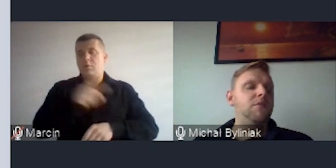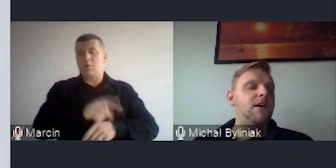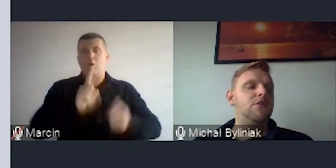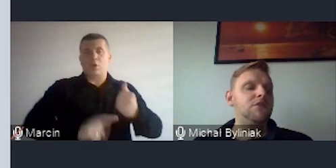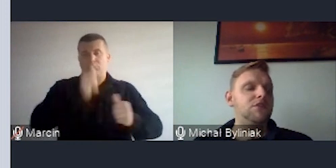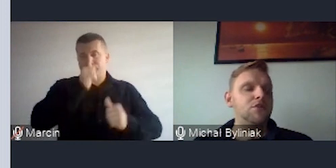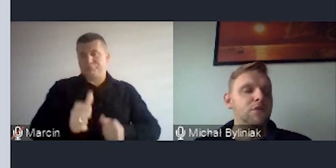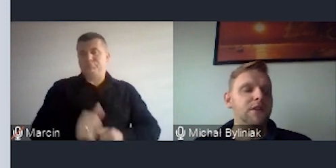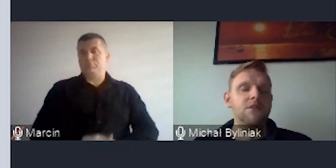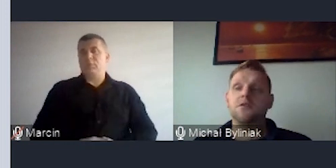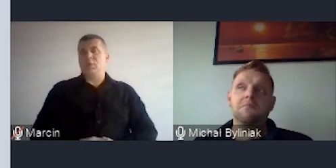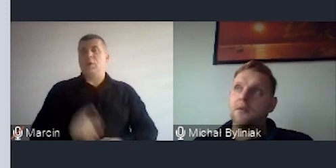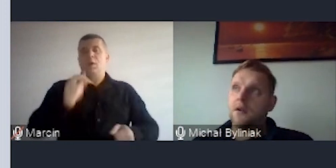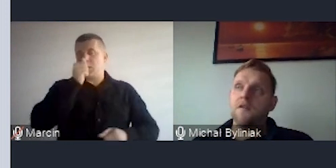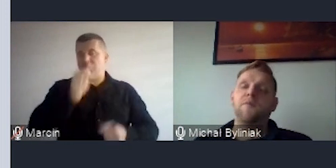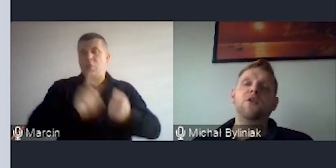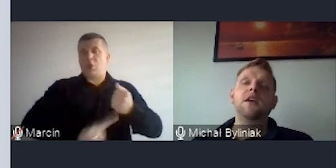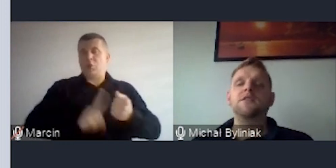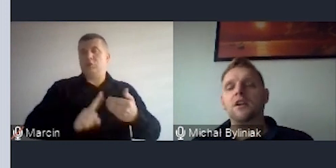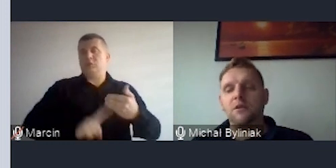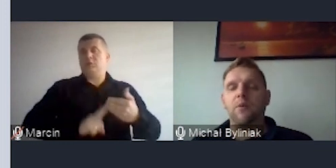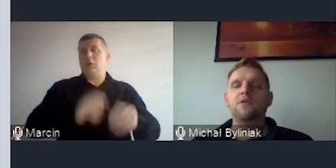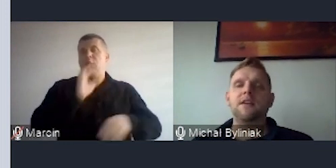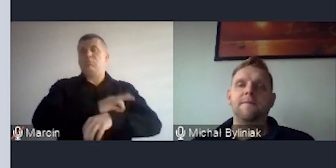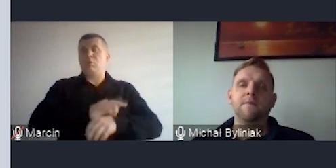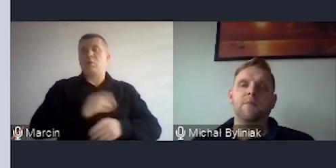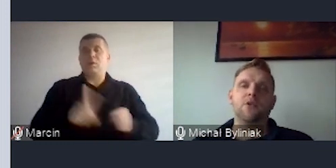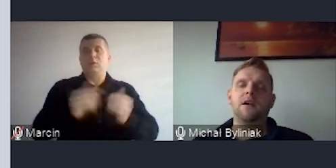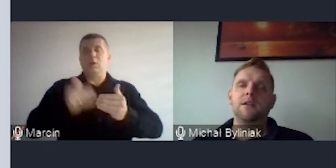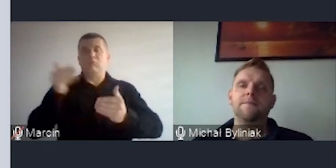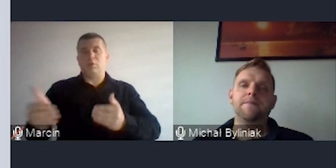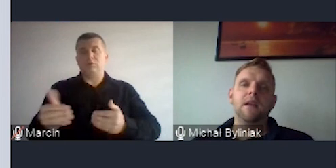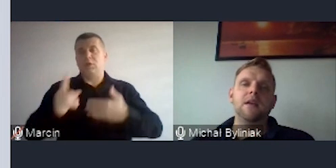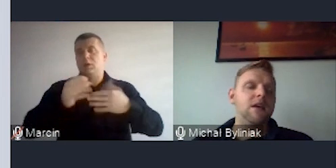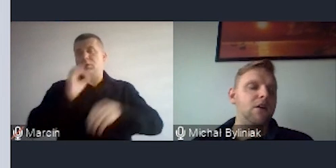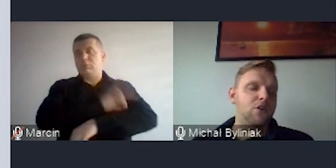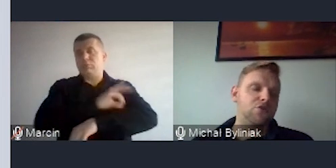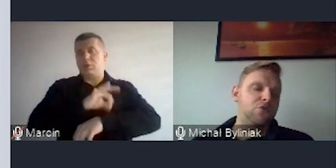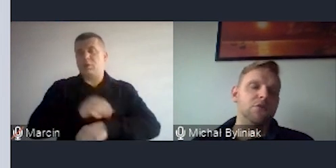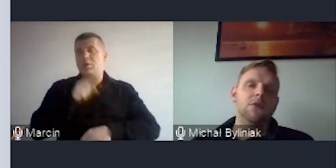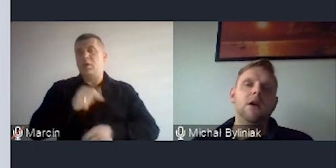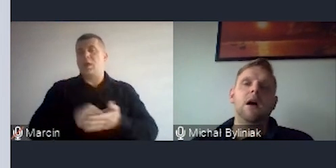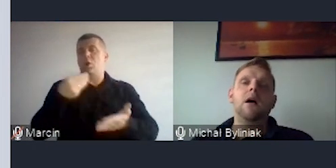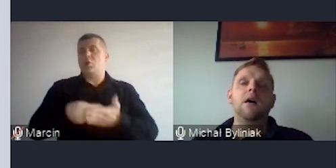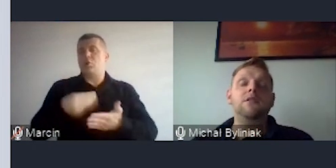nie mogę go rozliczyć również w projekcie i poza projektem, jako kosztu.